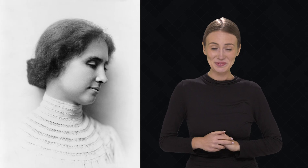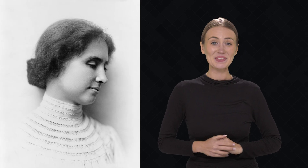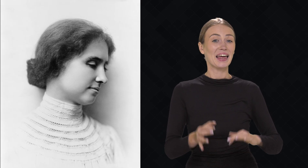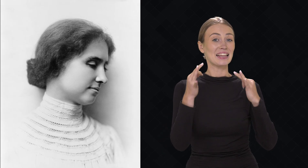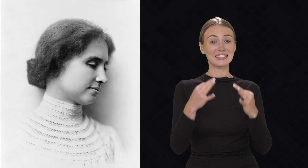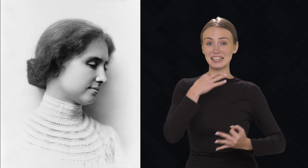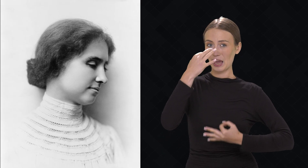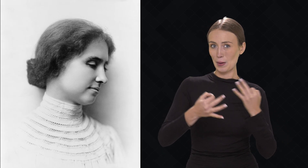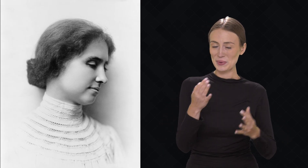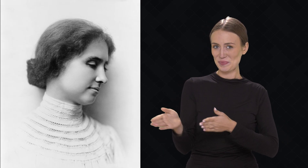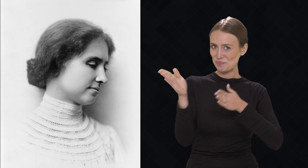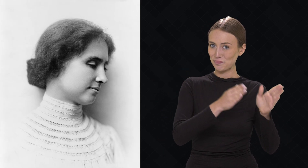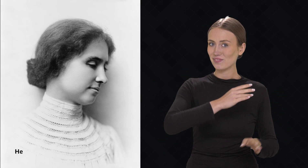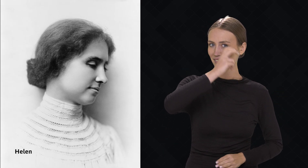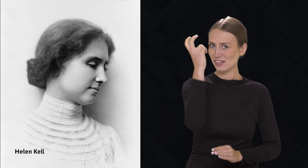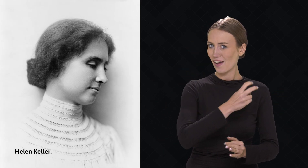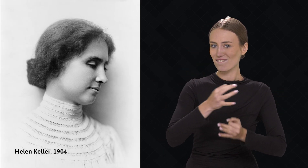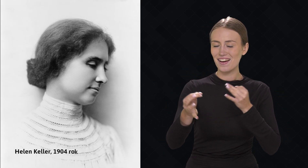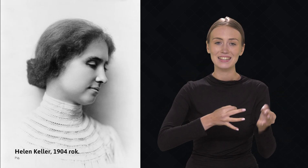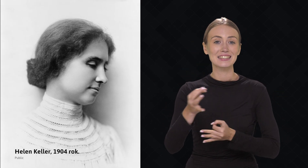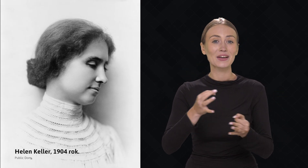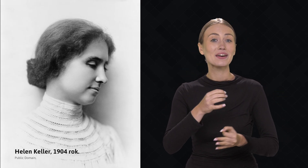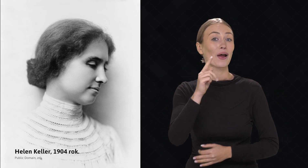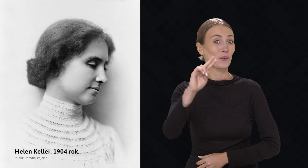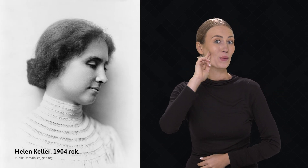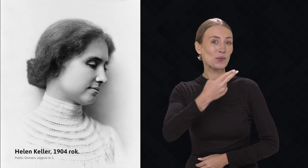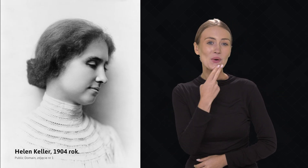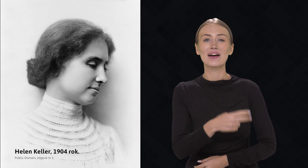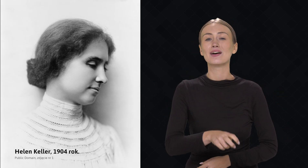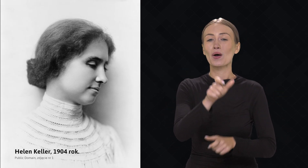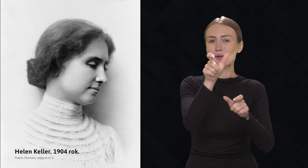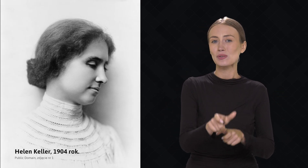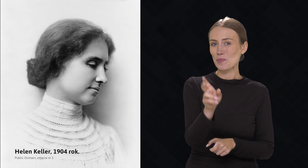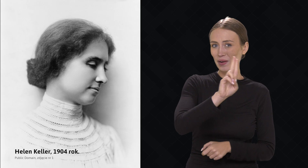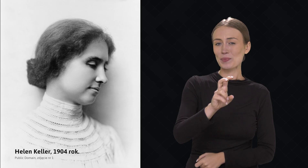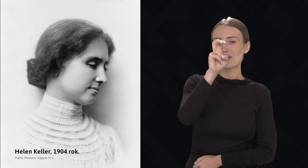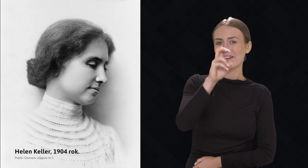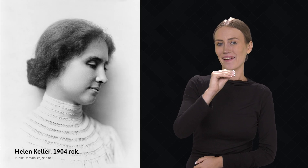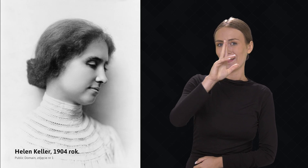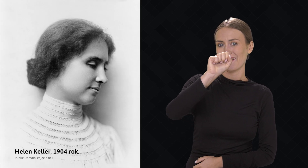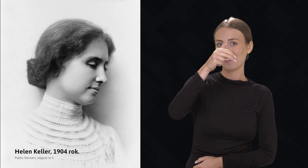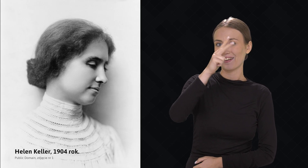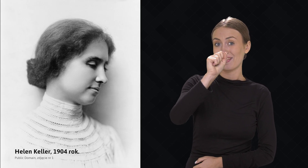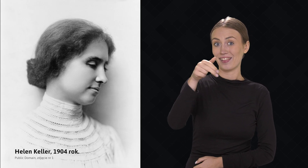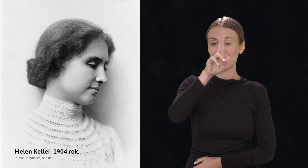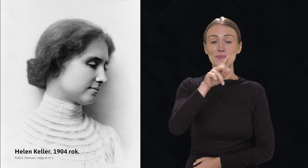Dziś opowiem Wam kolejną ciekawą historię z życia osób głuchych, mianowicie o Helen Keller –